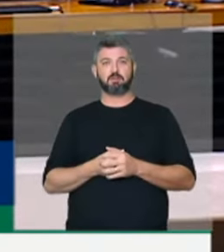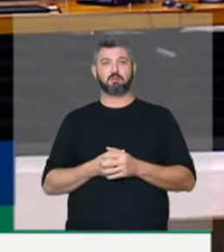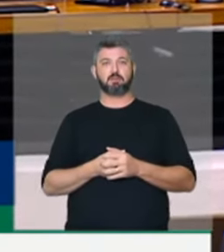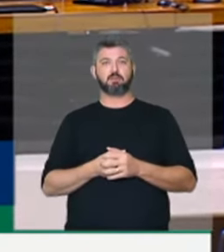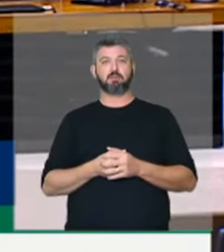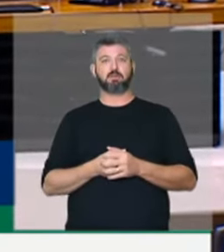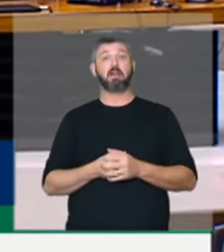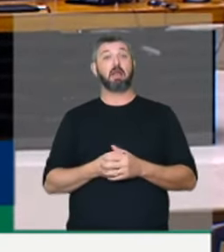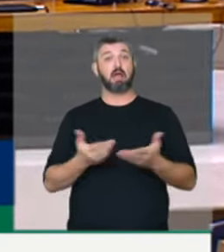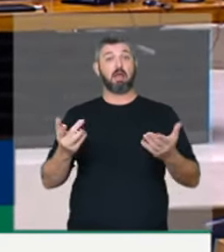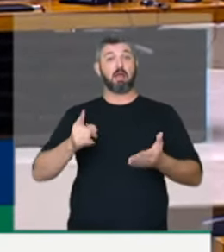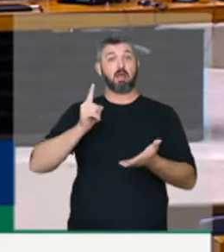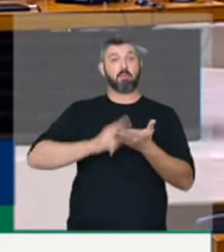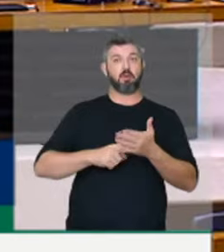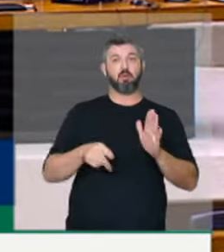E DEPUTADAS APROVARAM ESSE